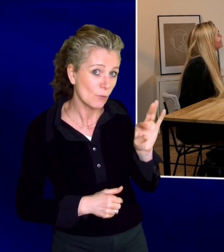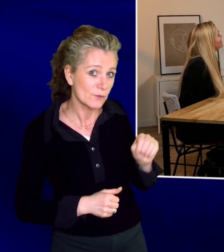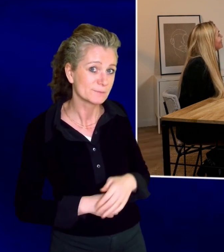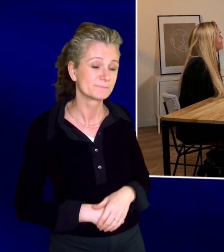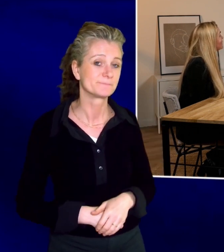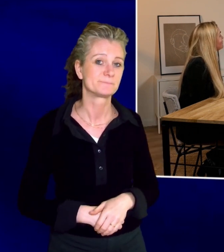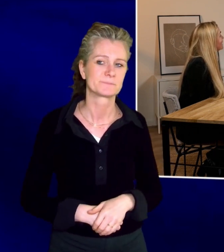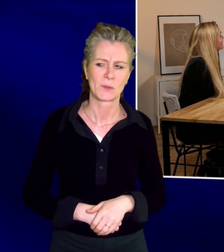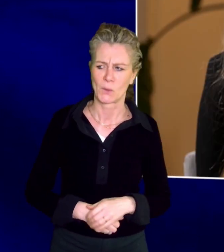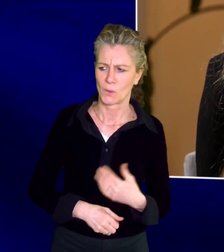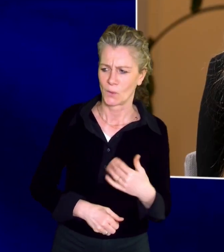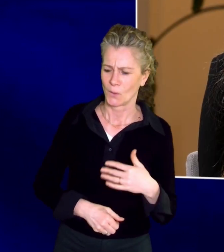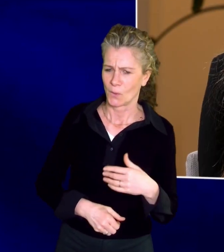Wauw, moeilijke vraag. Ehm...